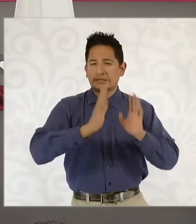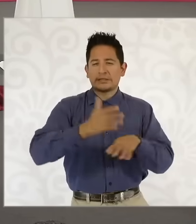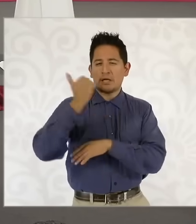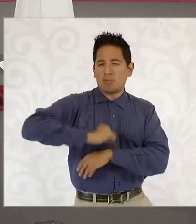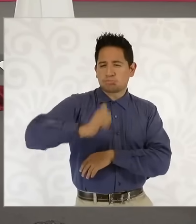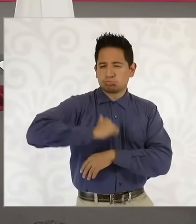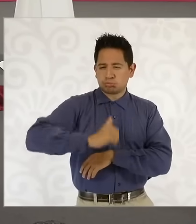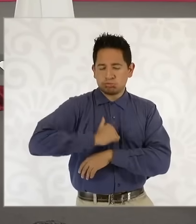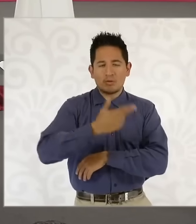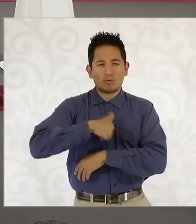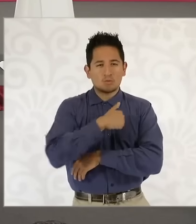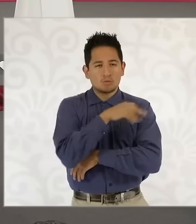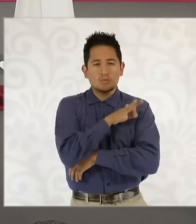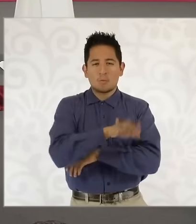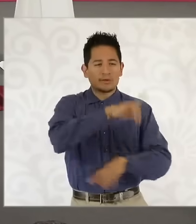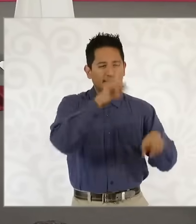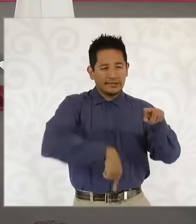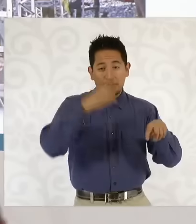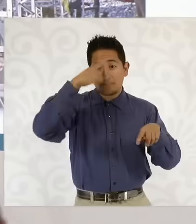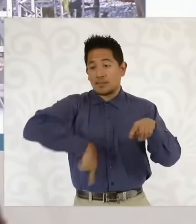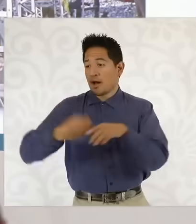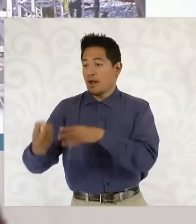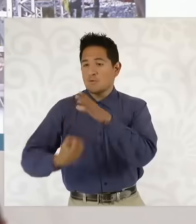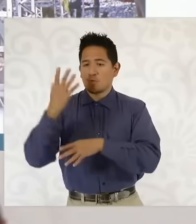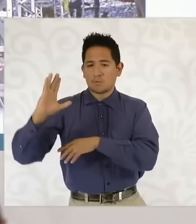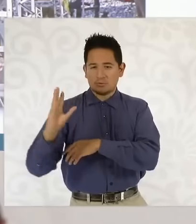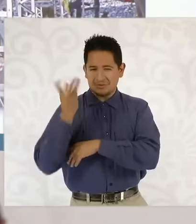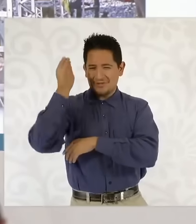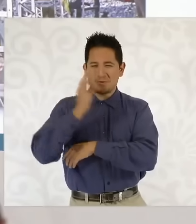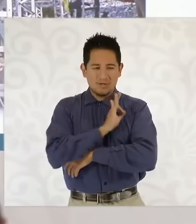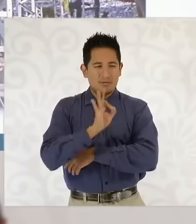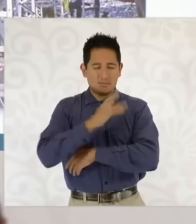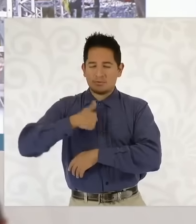baterías y eh haciendo, como les digo, cambios de transformadores, que es una cuestión bastante